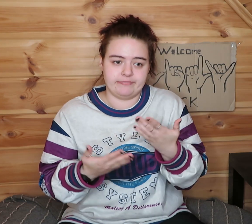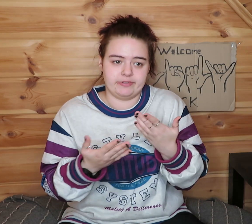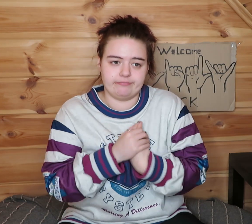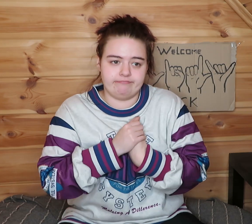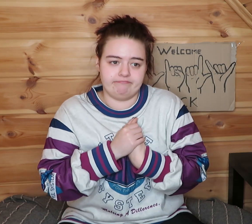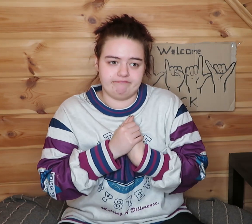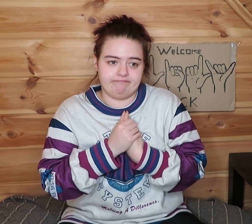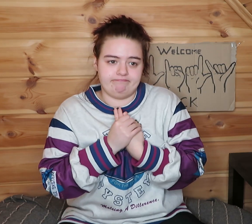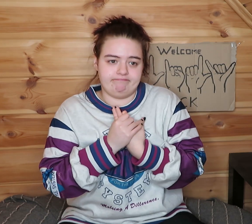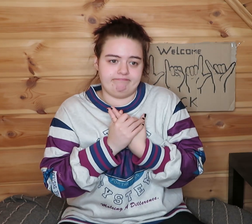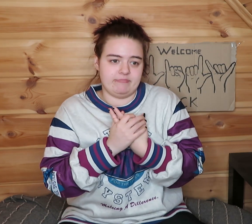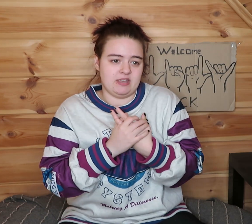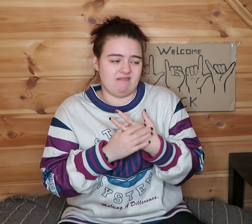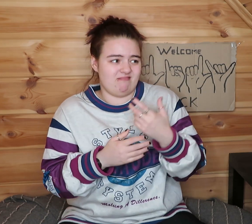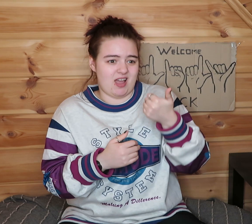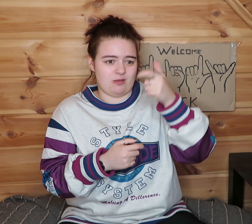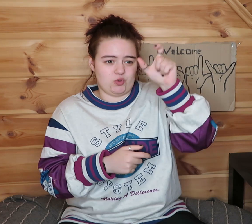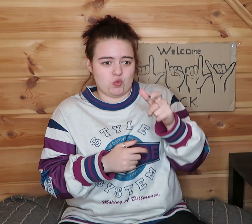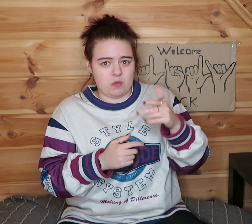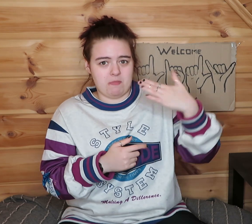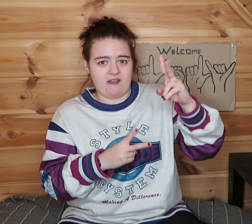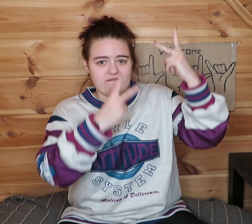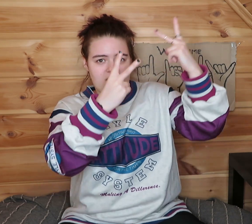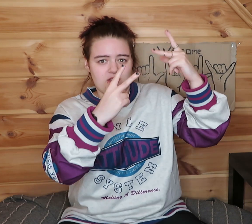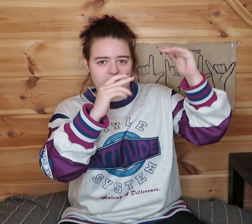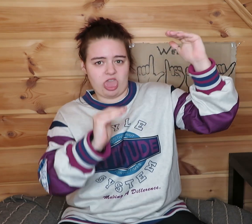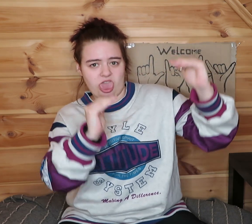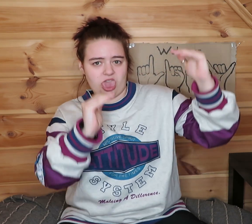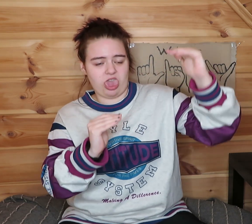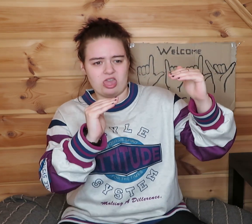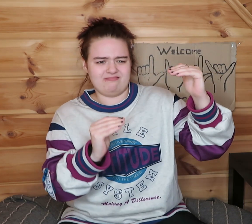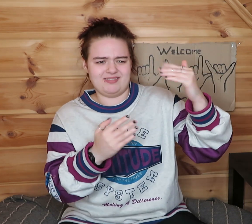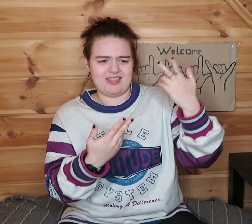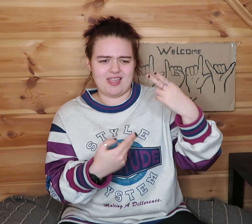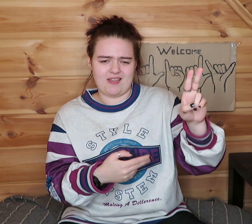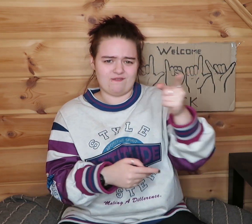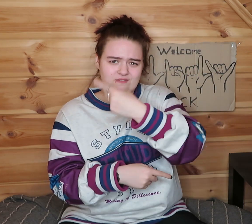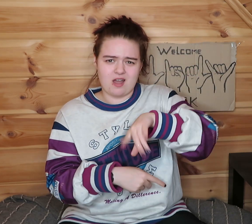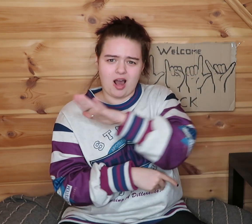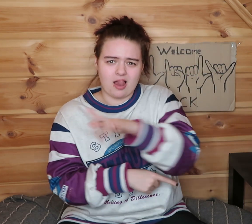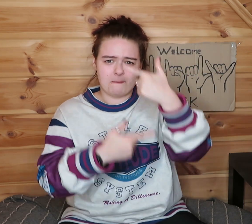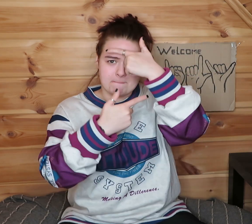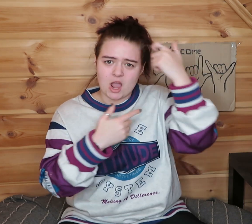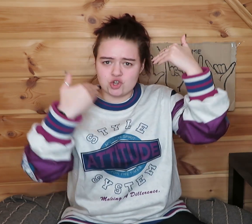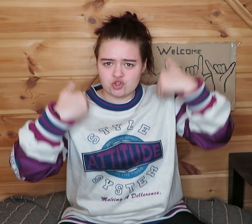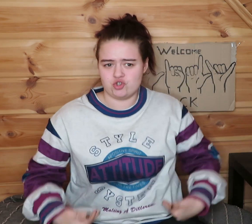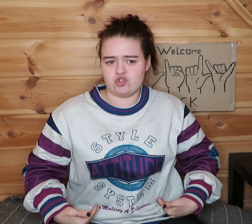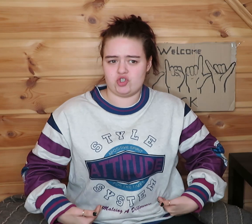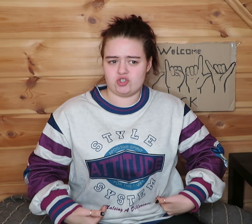Eine Person hat nicht mehr wert. Wir sind alle Menschen.